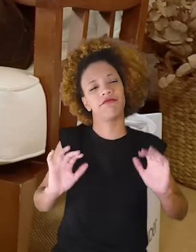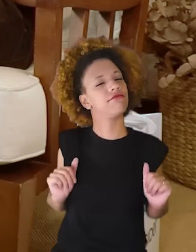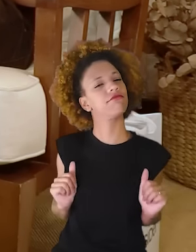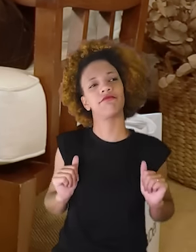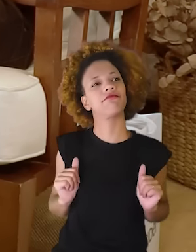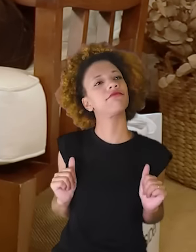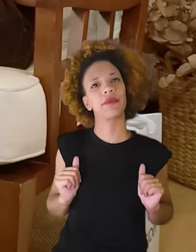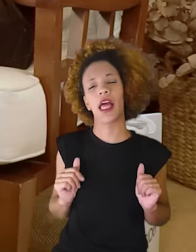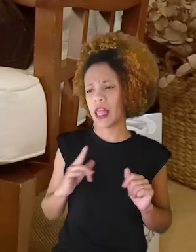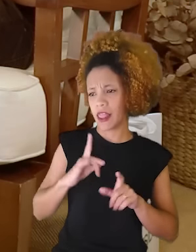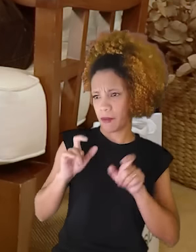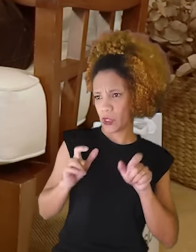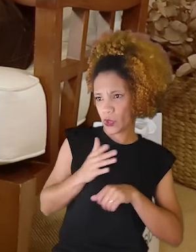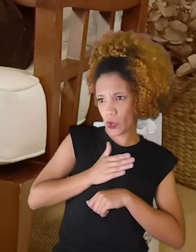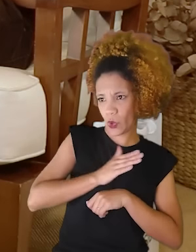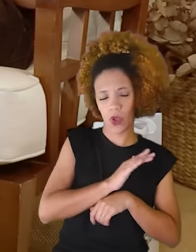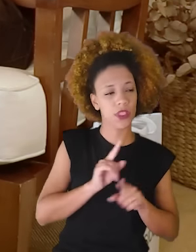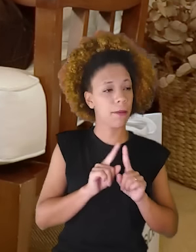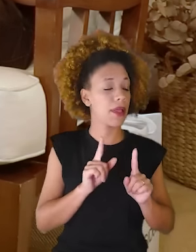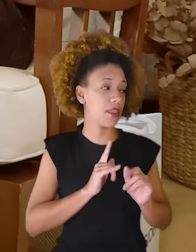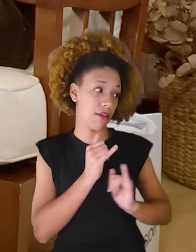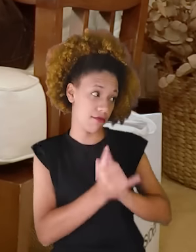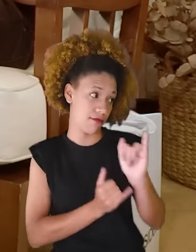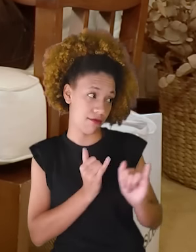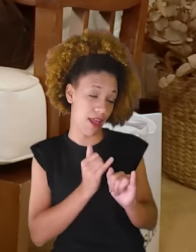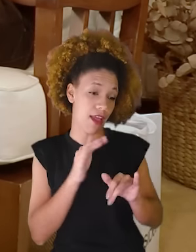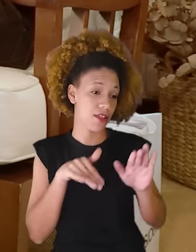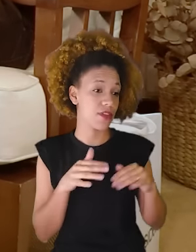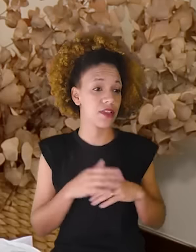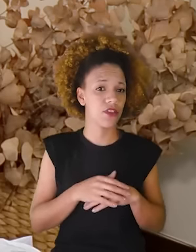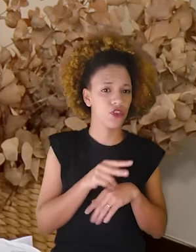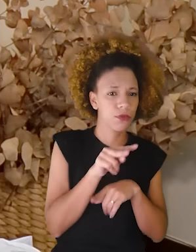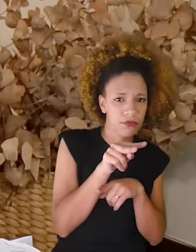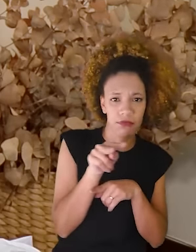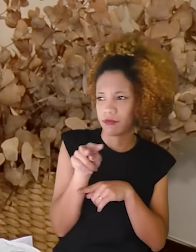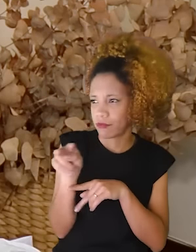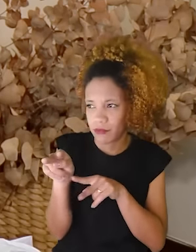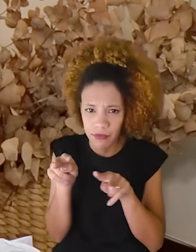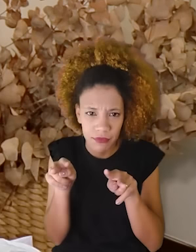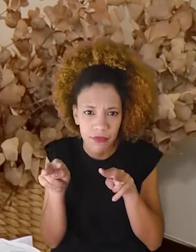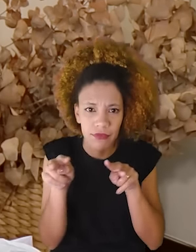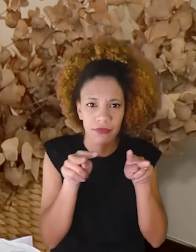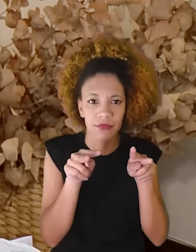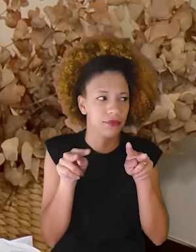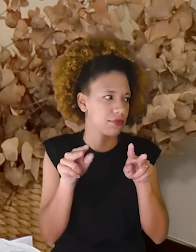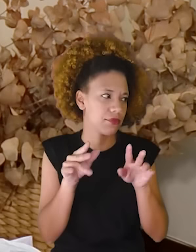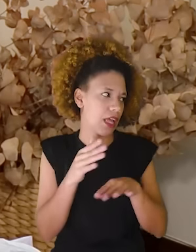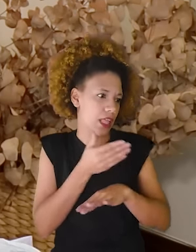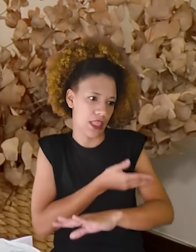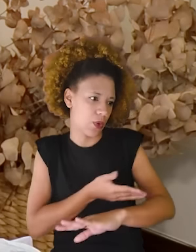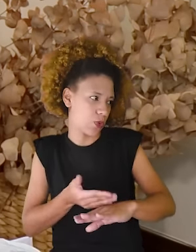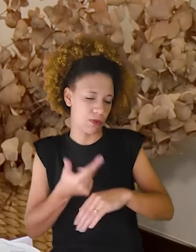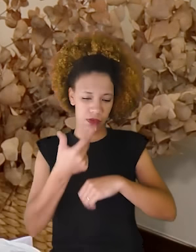na câmera porque tem gente que não gosta né de câmera tem uns cara de internet que eu falo às vezes que o cara Ele olha para cá e fica meio cara tá acostumado com isso daqui né Ah sim e aí ele